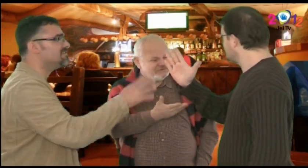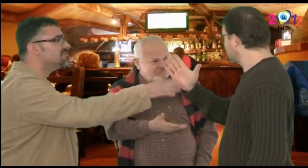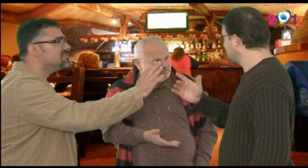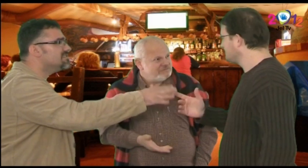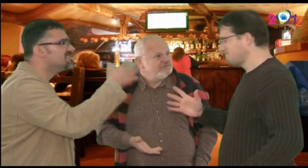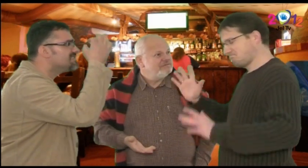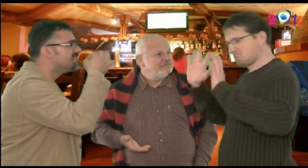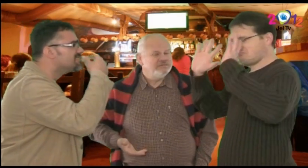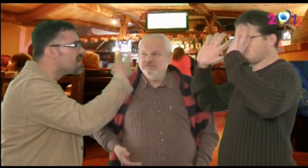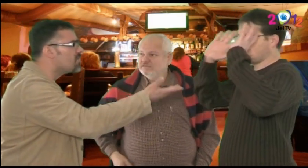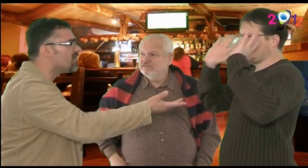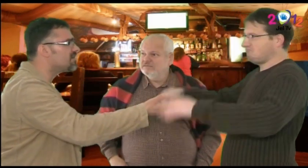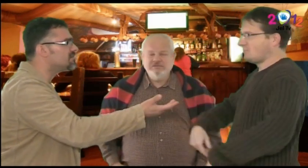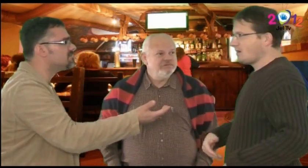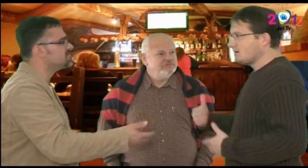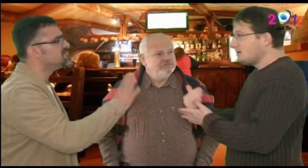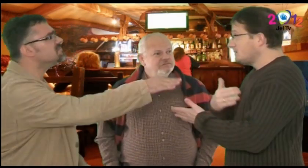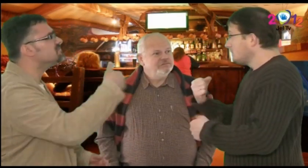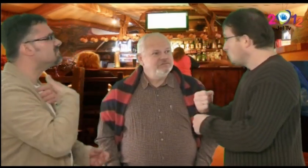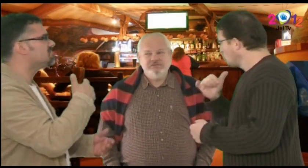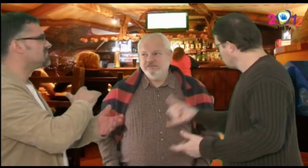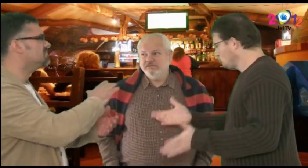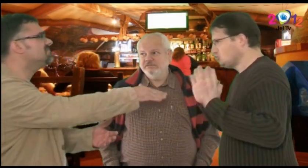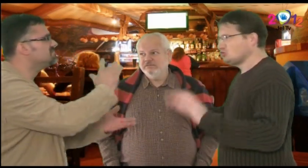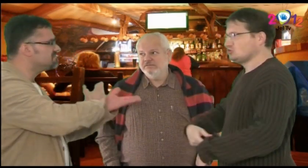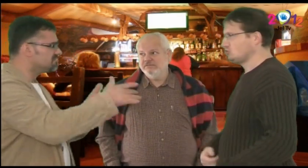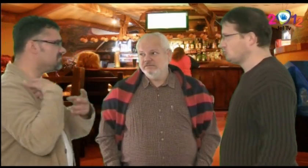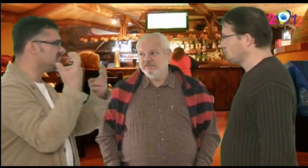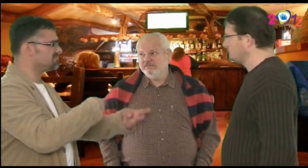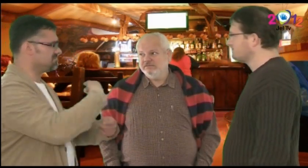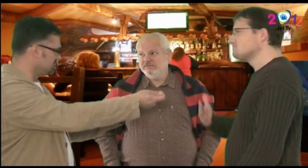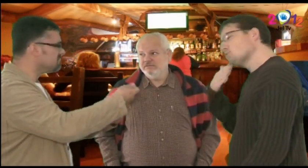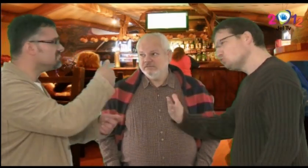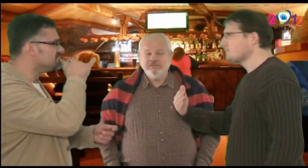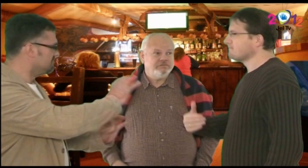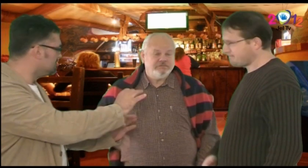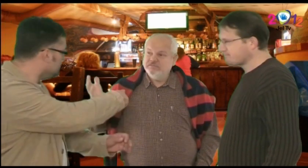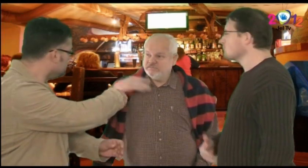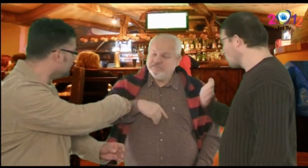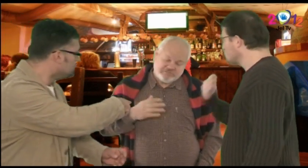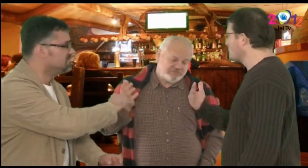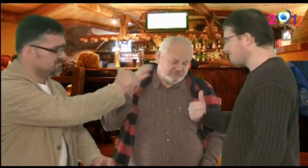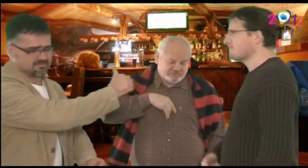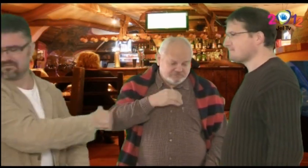Hát igen. Munkám nincs. - Meghívunk egy italra. - Köszönöm! Köszönöm!